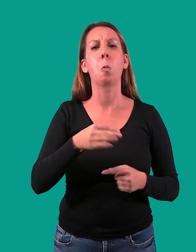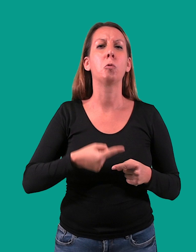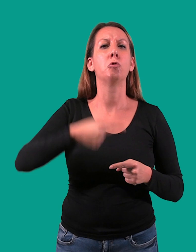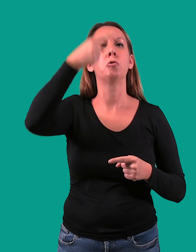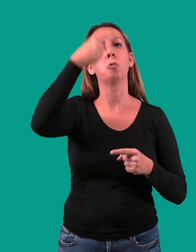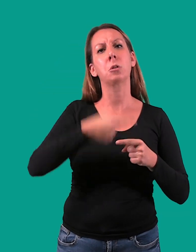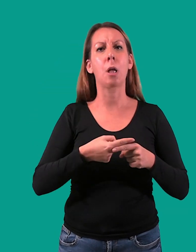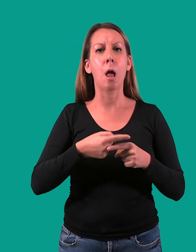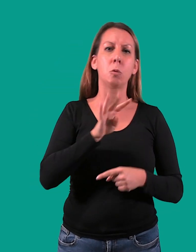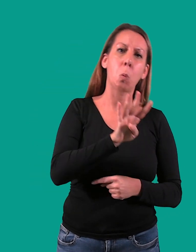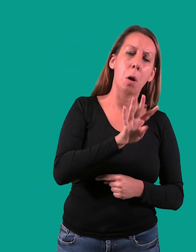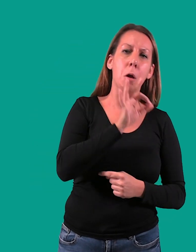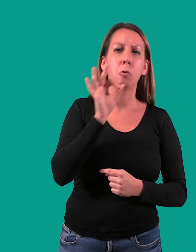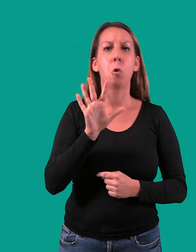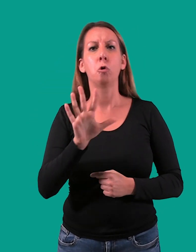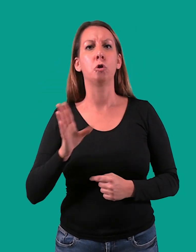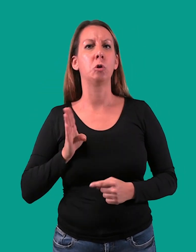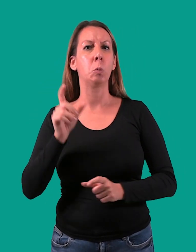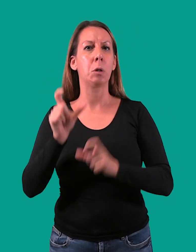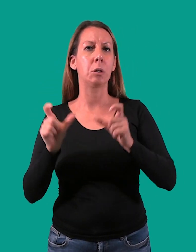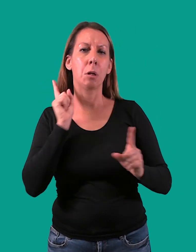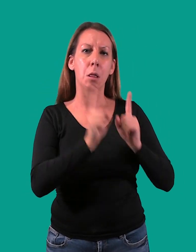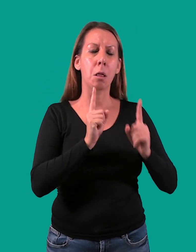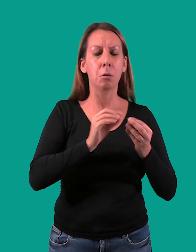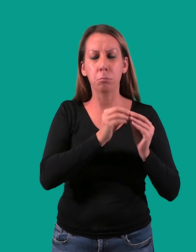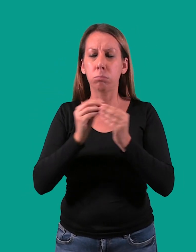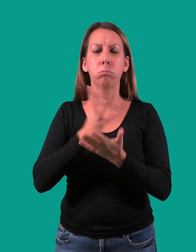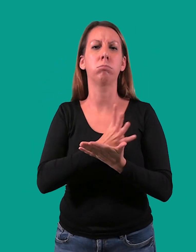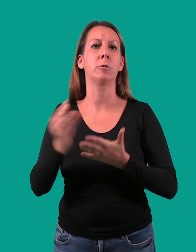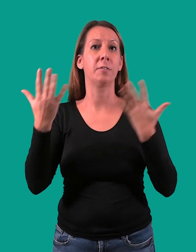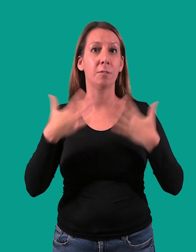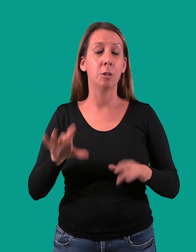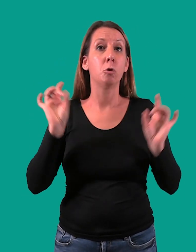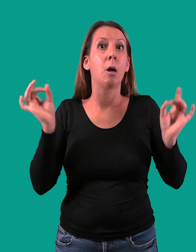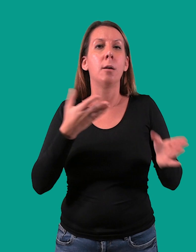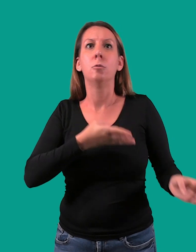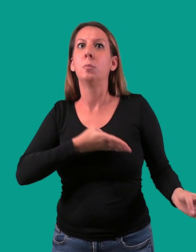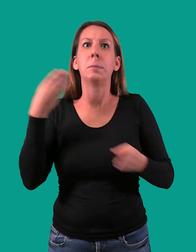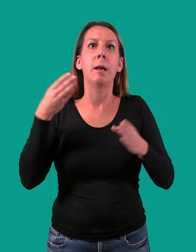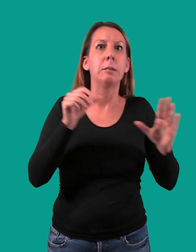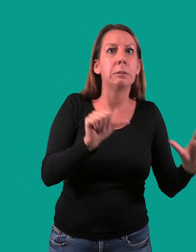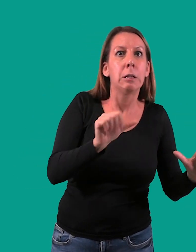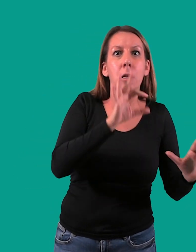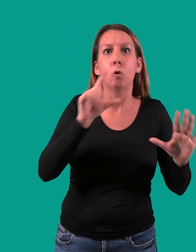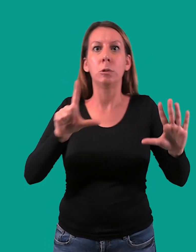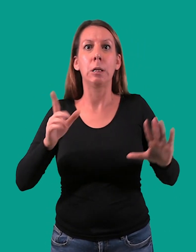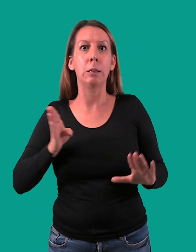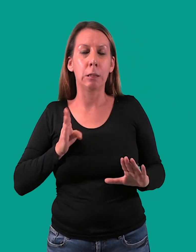Patrik di solito non ha problemi a comunicare con i clienti. Se capita che non siano d'accordo, lo scrivono su carta e lo risolvono in questo modo.